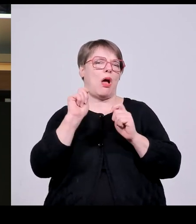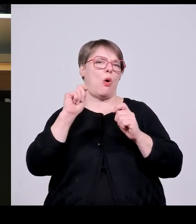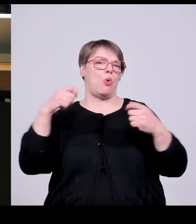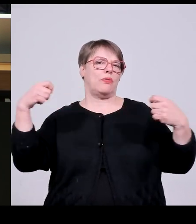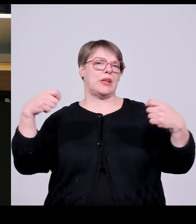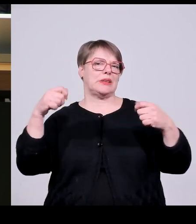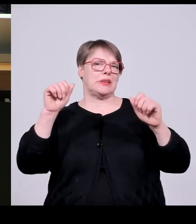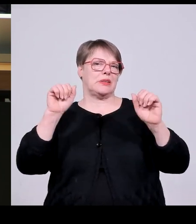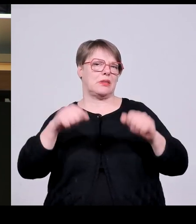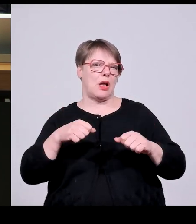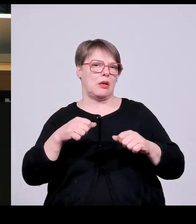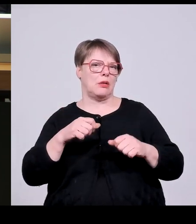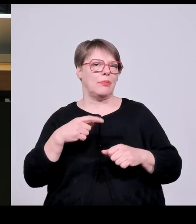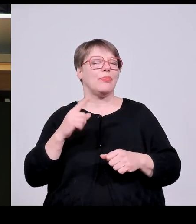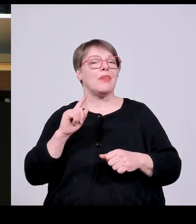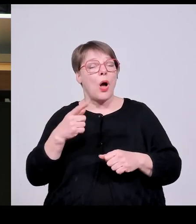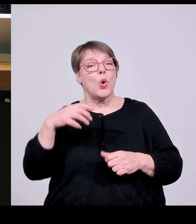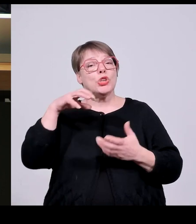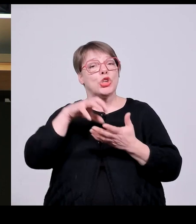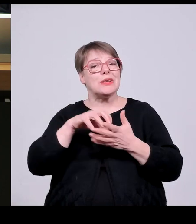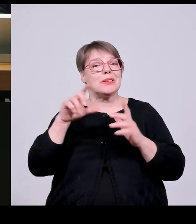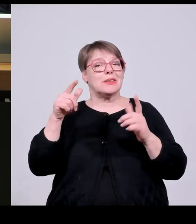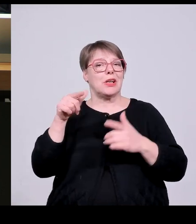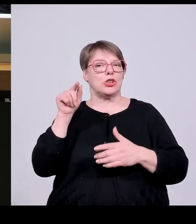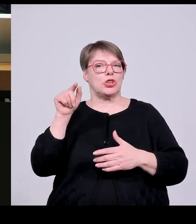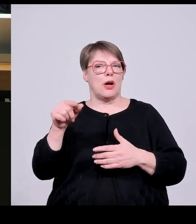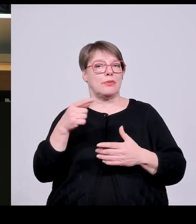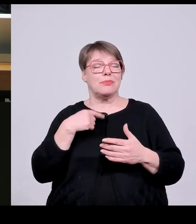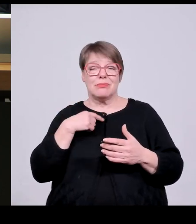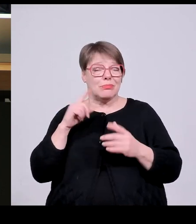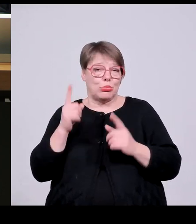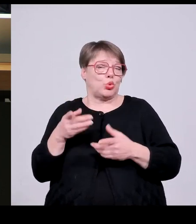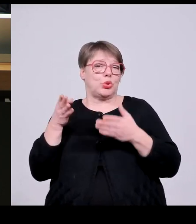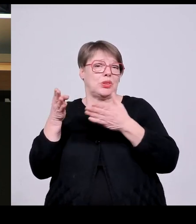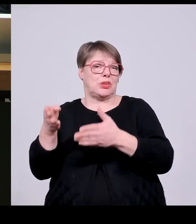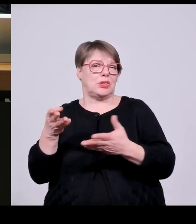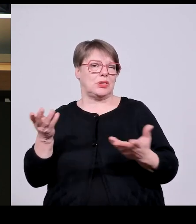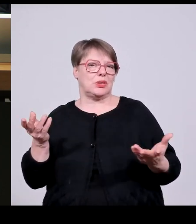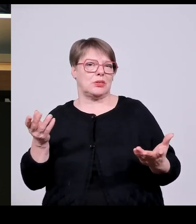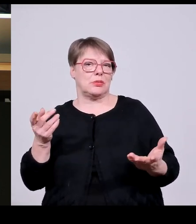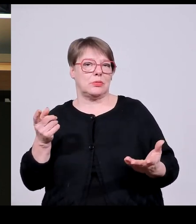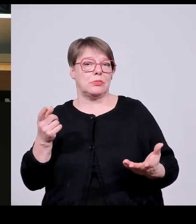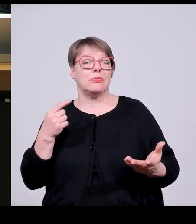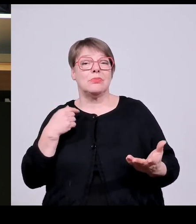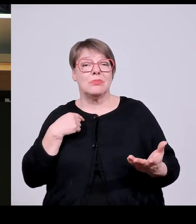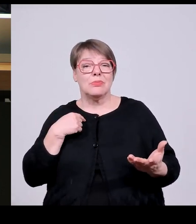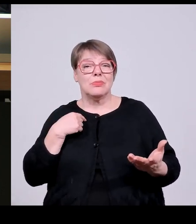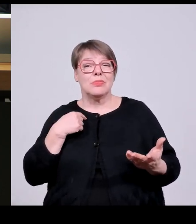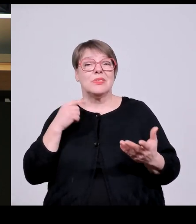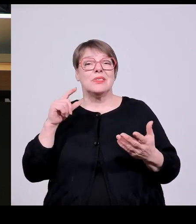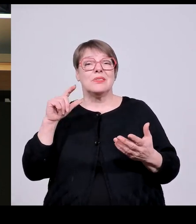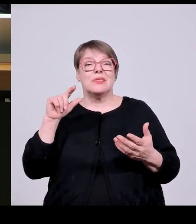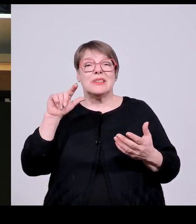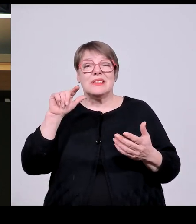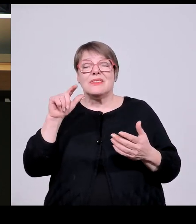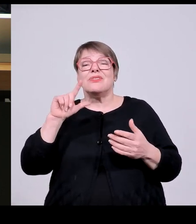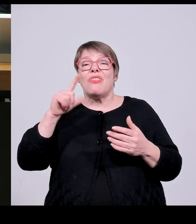gegebenenfalls auch Insolvenz anmelden müssen oder andere wirtschaftliche Probleme bekommen. Das kann es am Ende doch auch nicht sein, wenn wir weiter